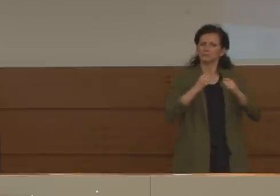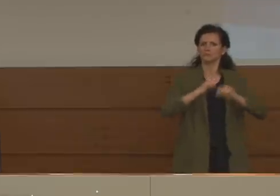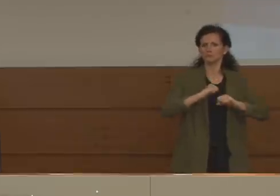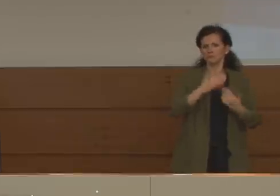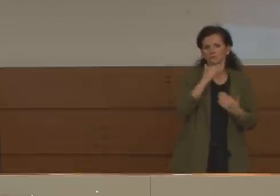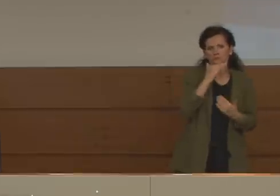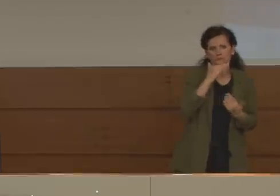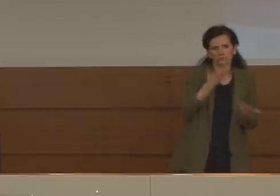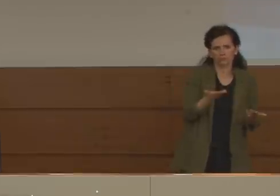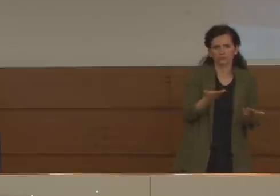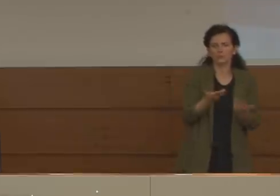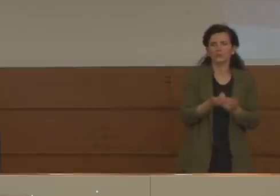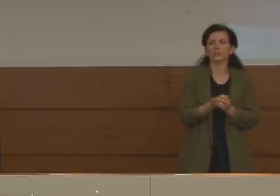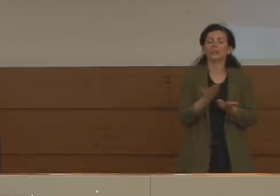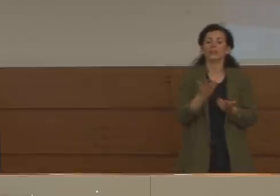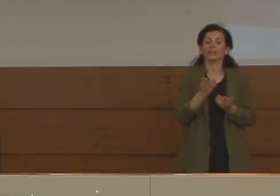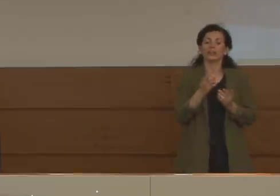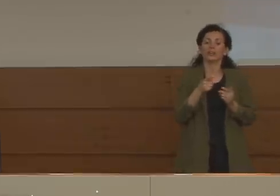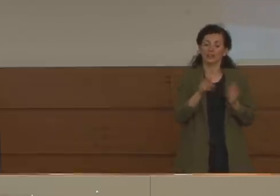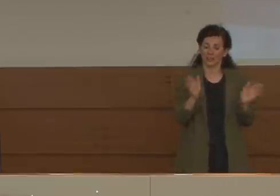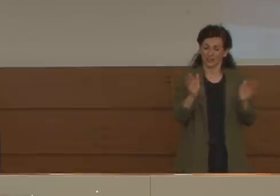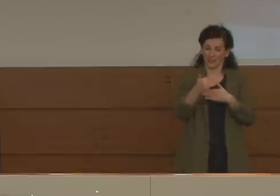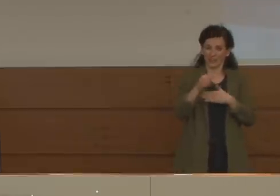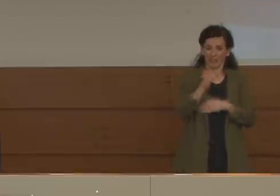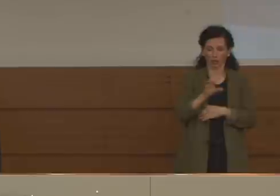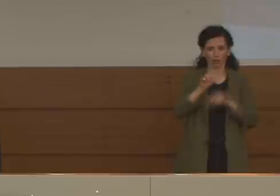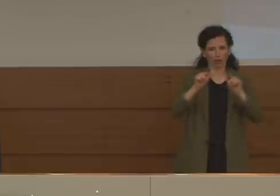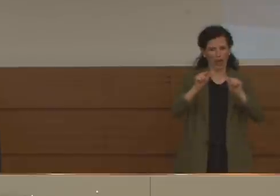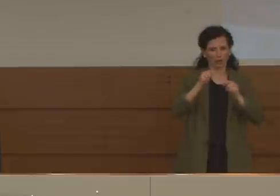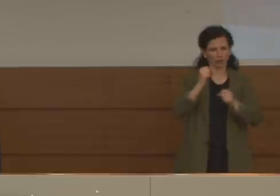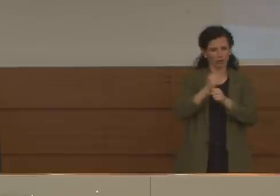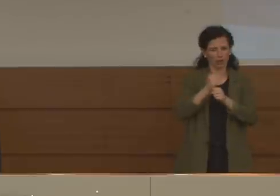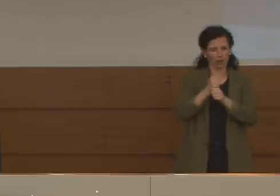della Regione Lazio ha targato tutti quelli che avevano avuto